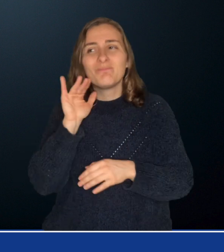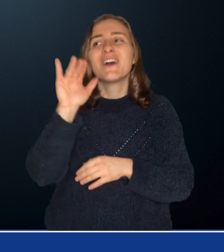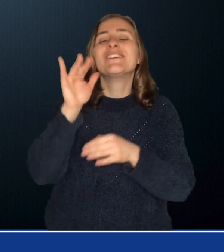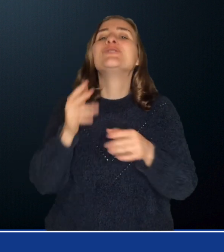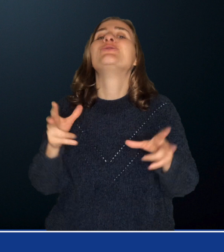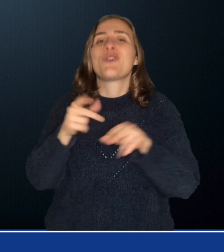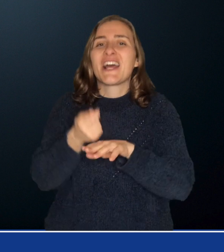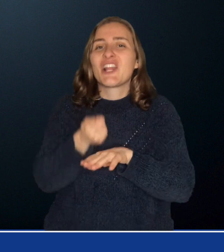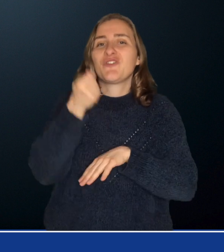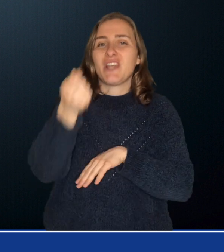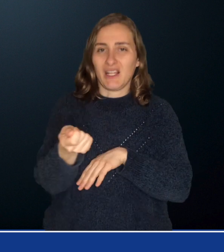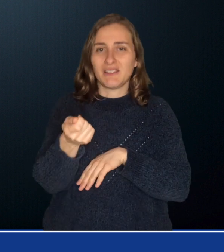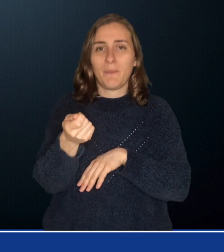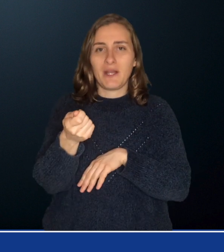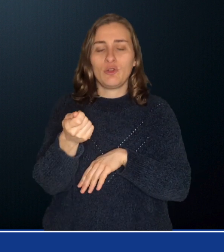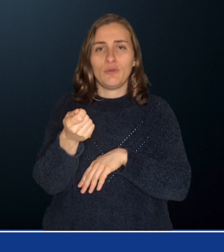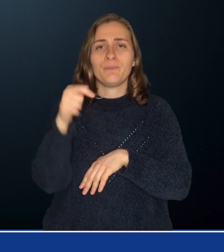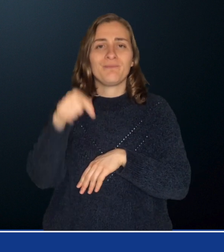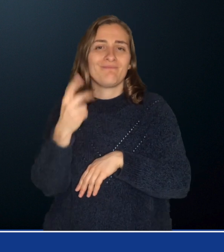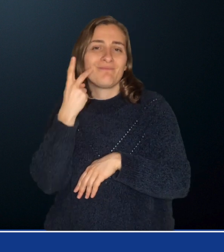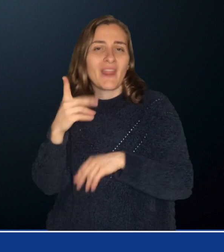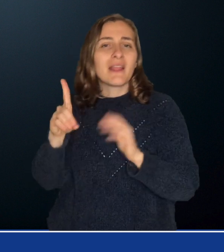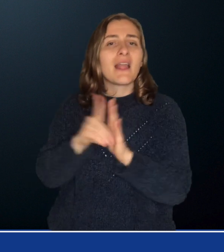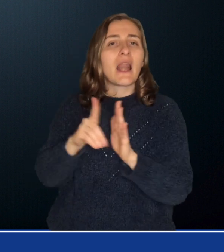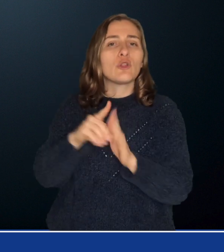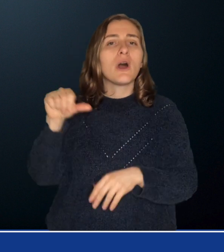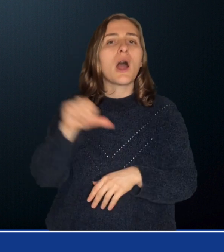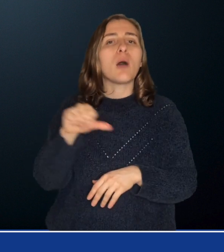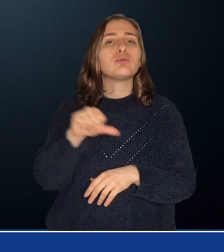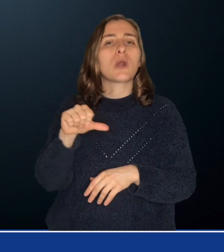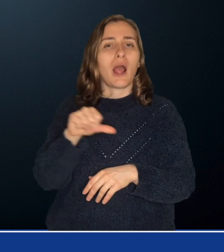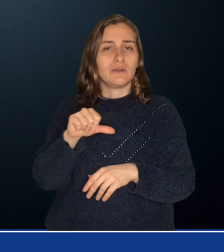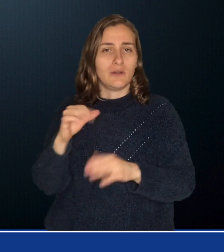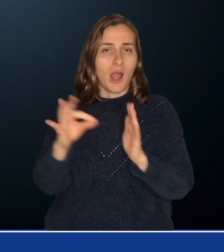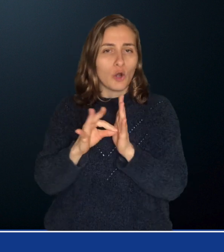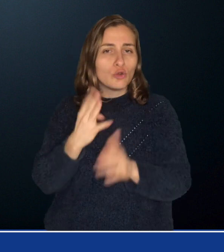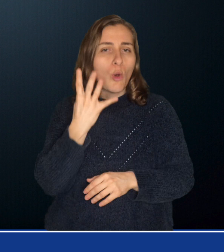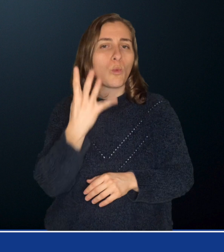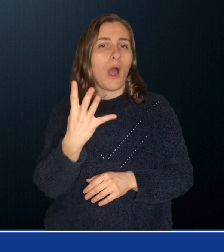Il Governo, infatti, ha previsto il rifinanziamento della misura all’interno del Decreto Carburanti